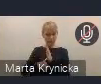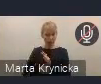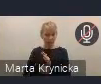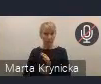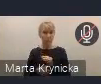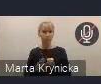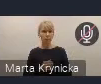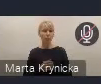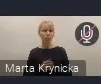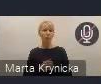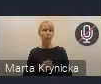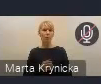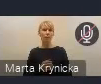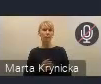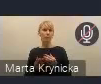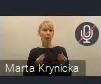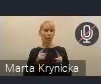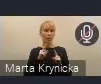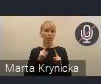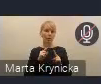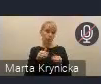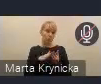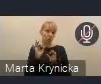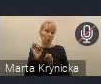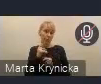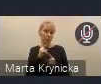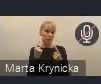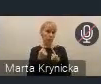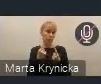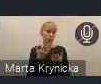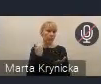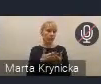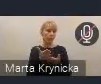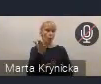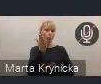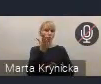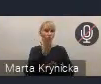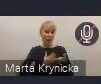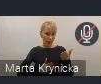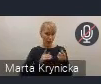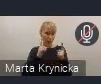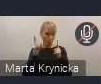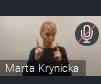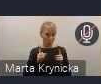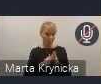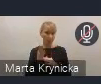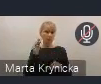Myślę, że to jest dobry sposób i część tych uwag, które dzisiaj został zgłoszone, także wykorzystamy.